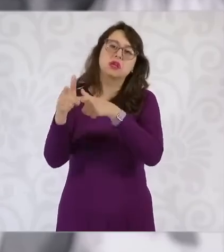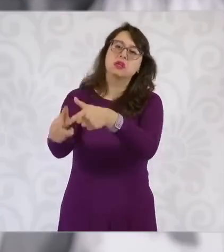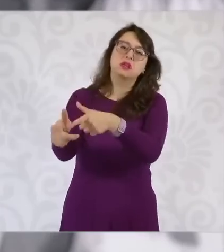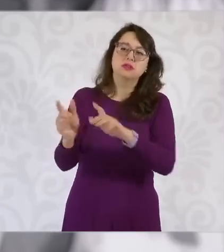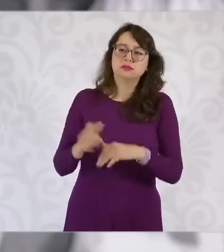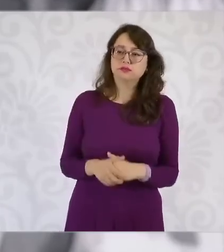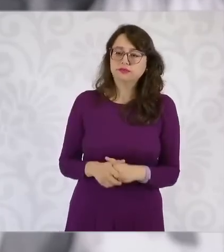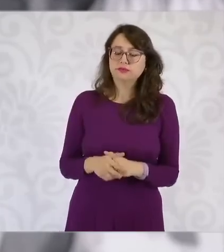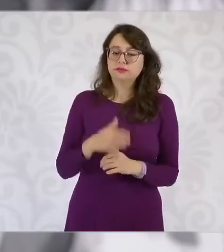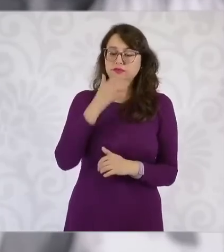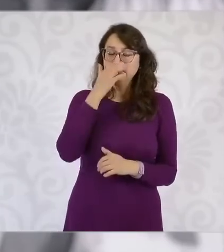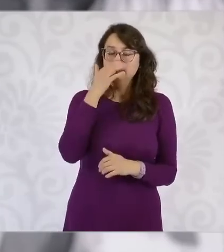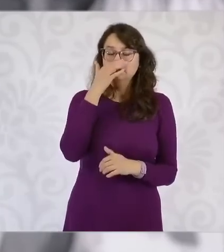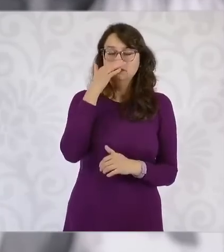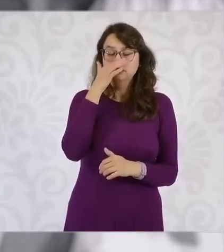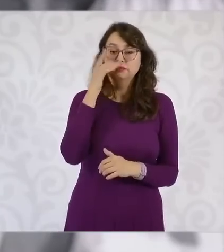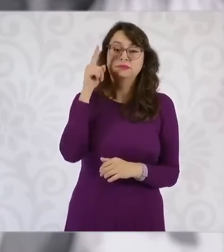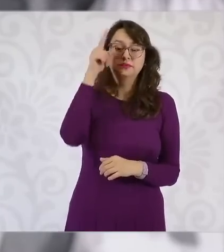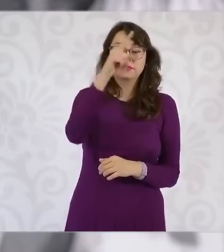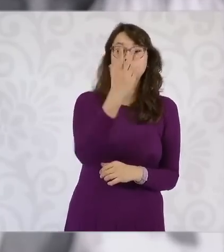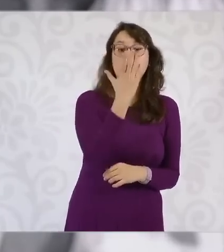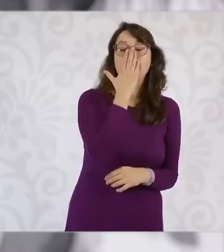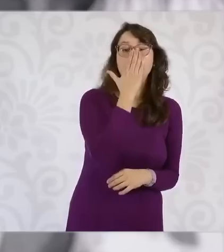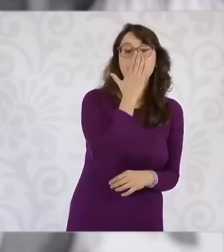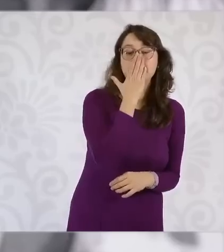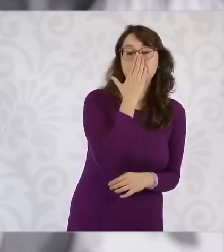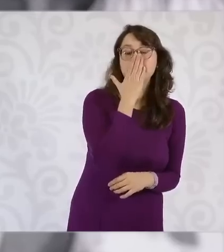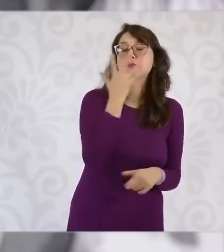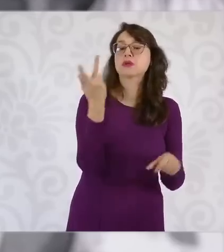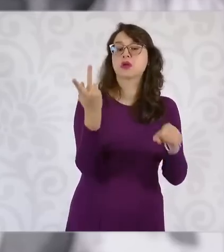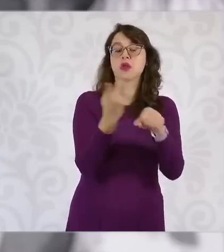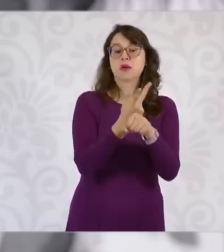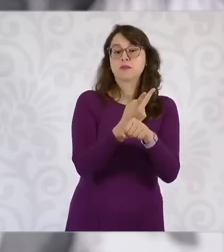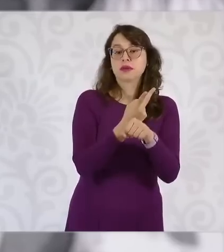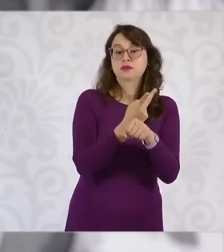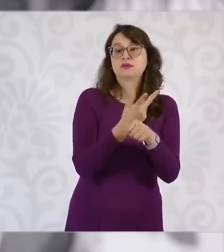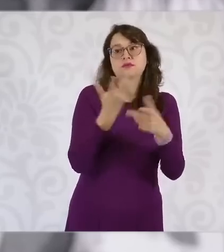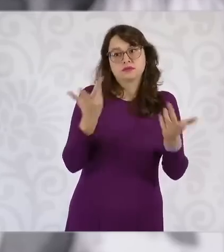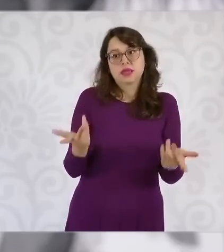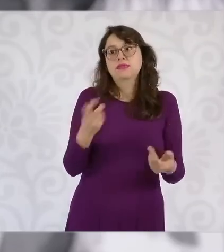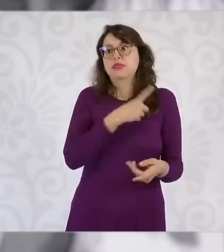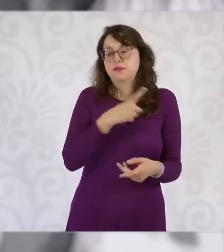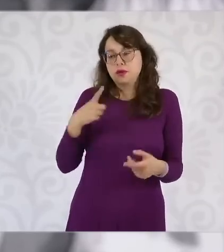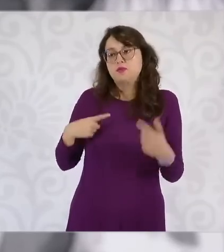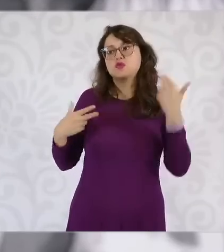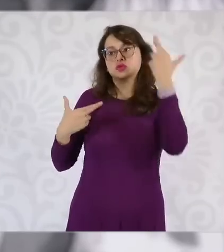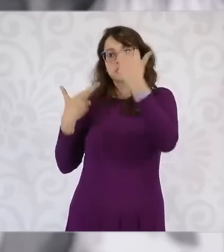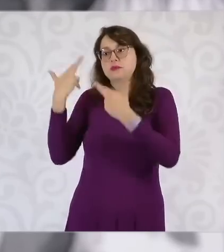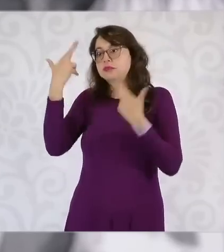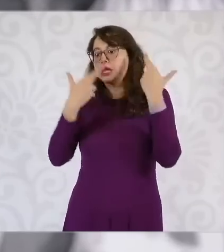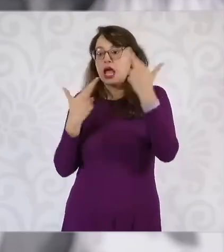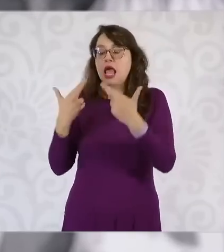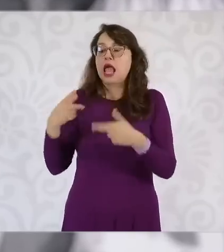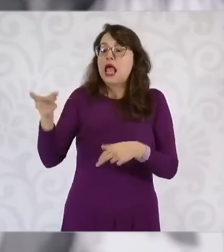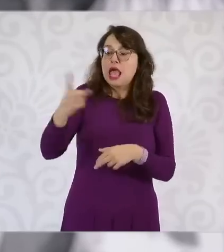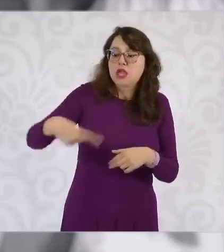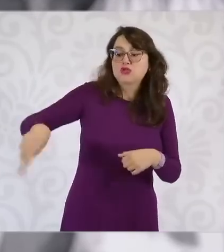de Sonora pues evidentemente como en otros casos se está revisando Cuáles de estos trabajadores